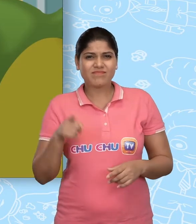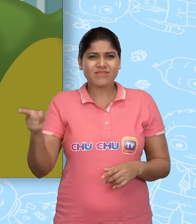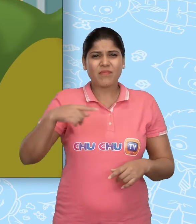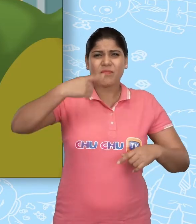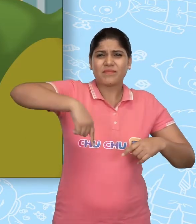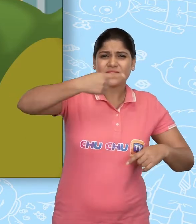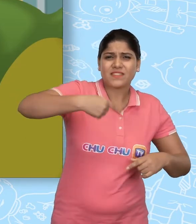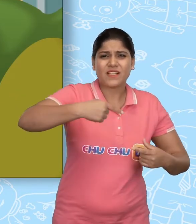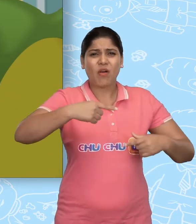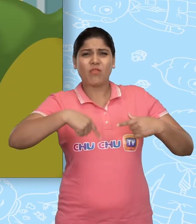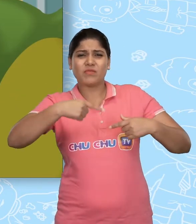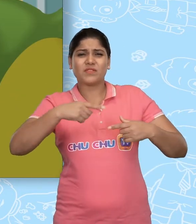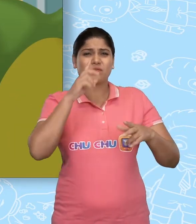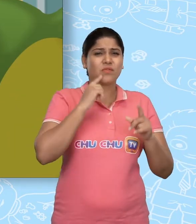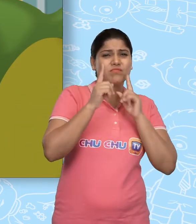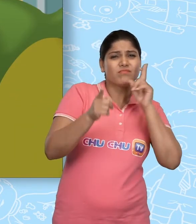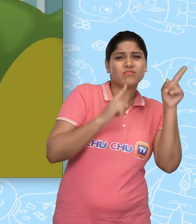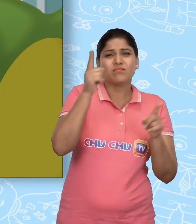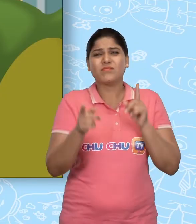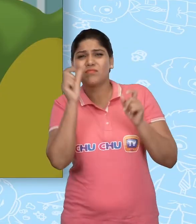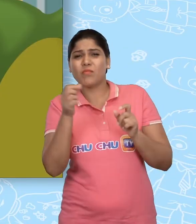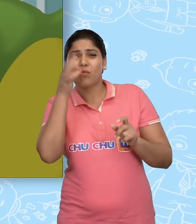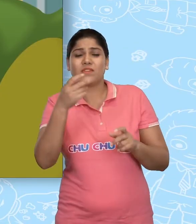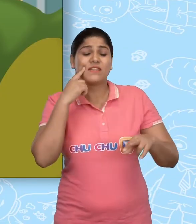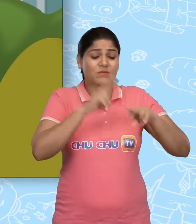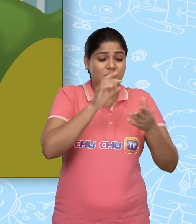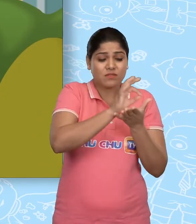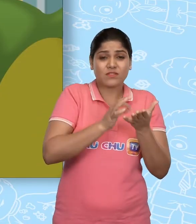ChaCha हमेशा कोई न कोई बहाने बना देता है। जब भी मै लिखने को कहती हूँ।